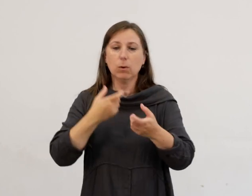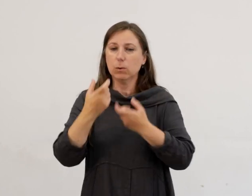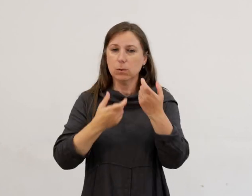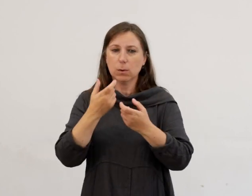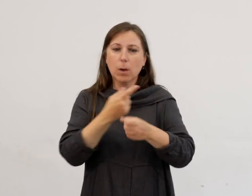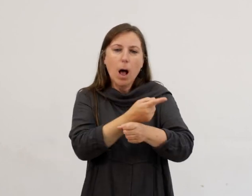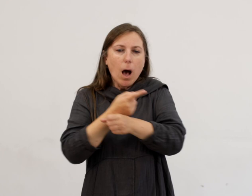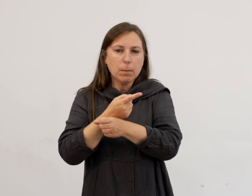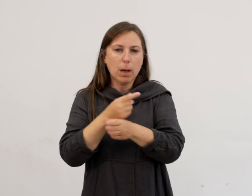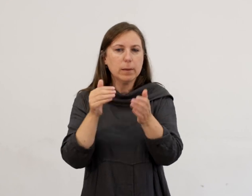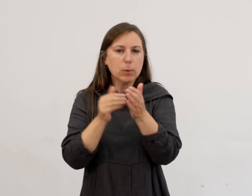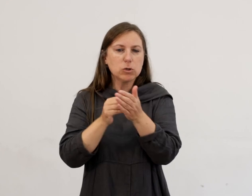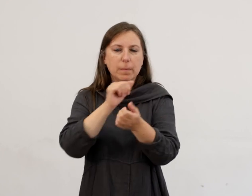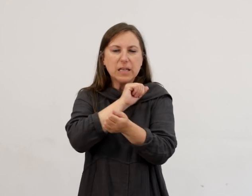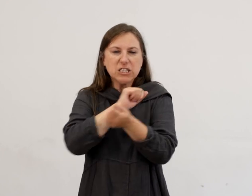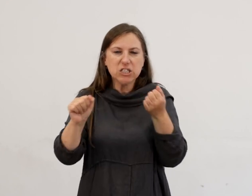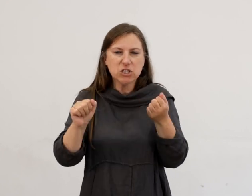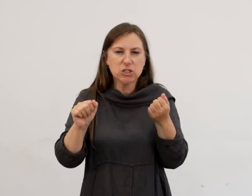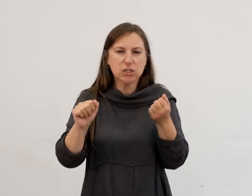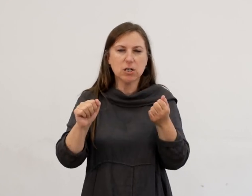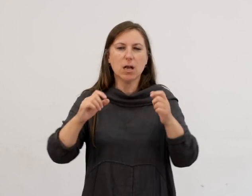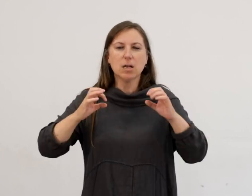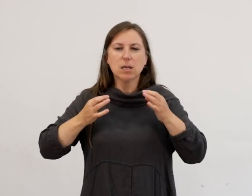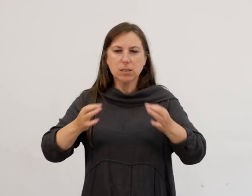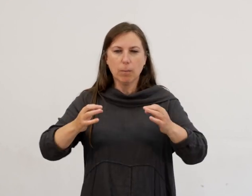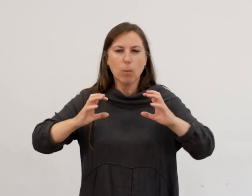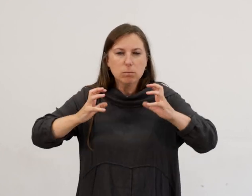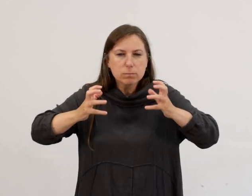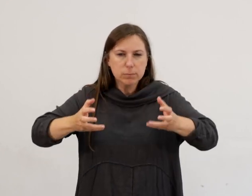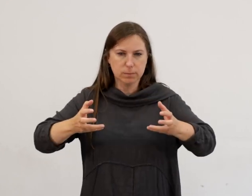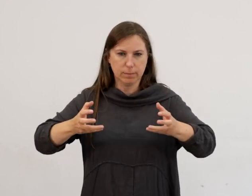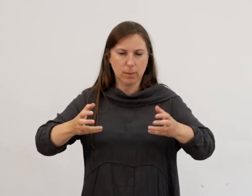Dlatego skonstruowano armaty do zwalczania opancerzonych pojazdów.